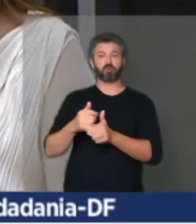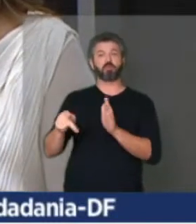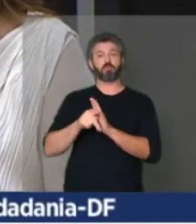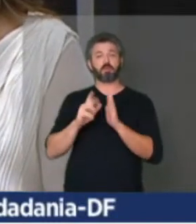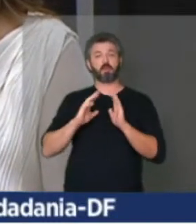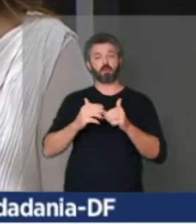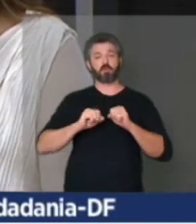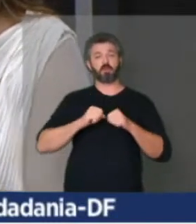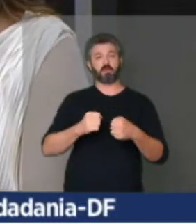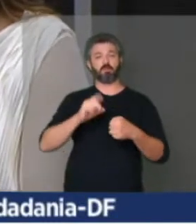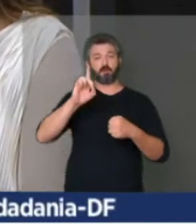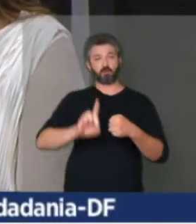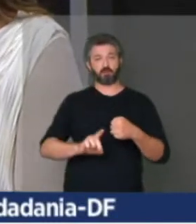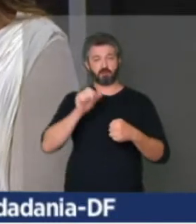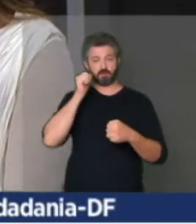DEFESA DOS DIREITOS DA MULHER.